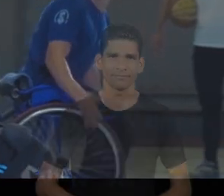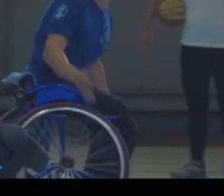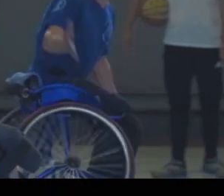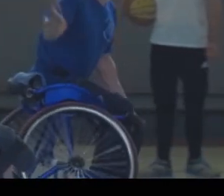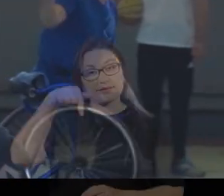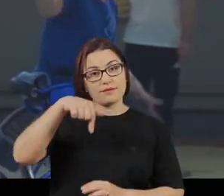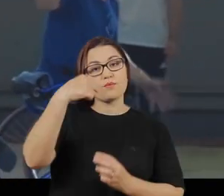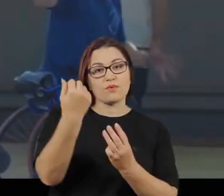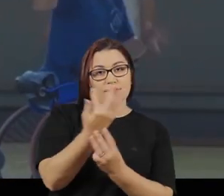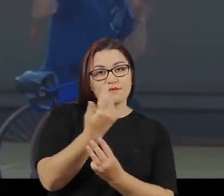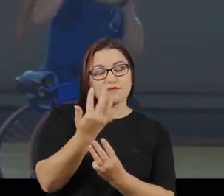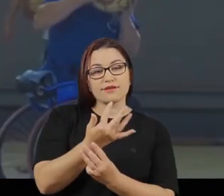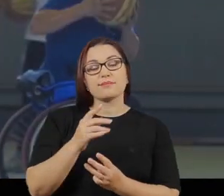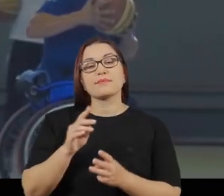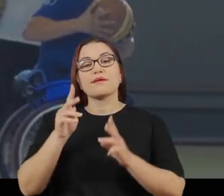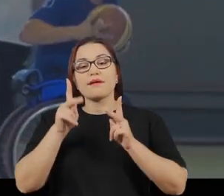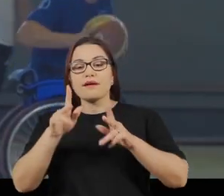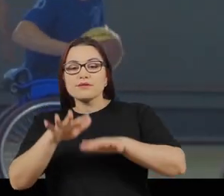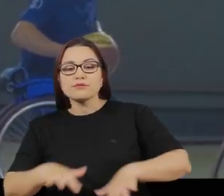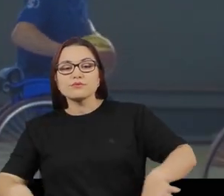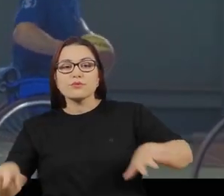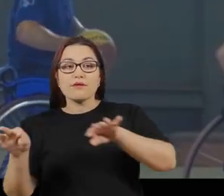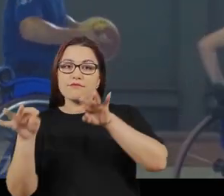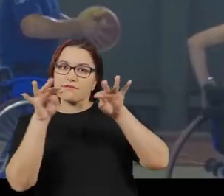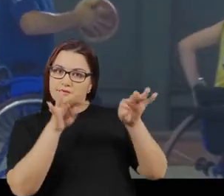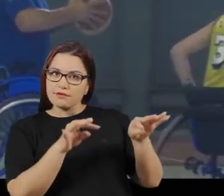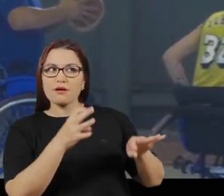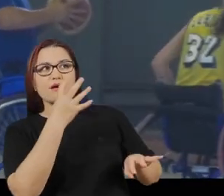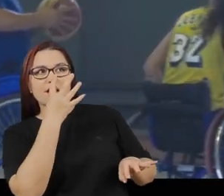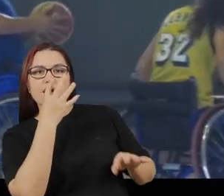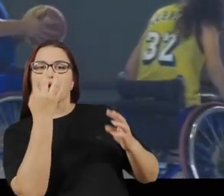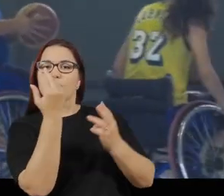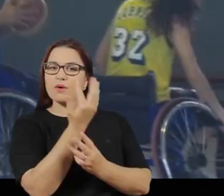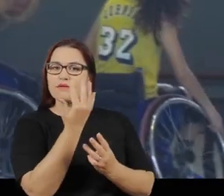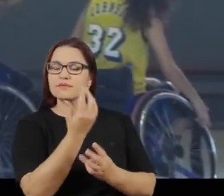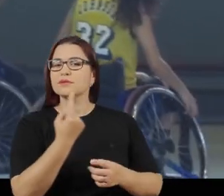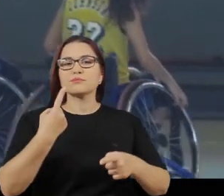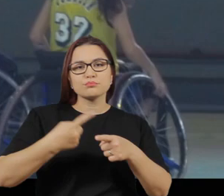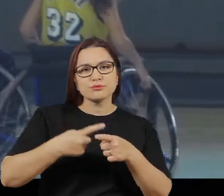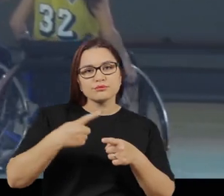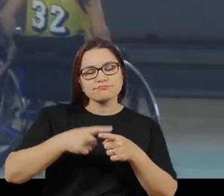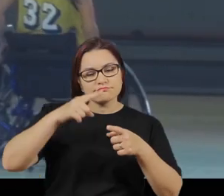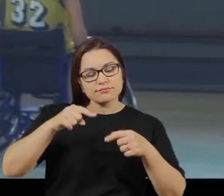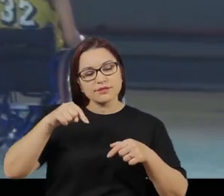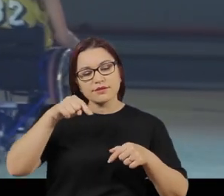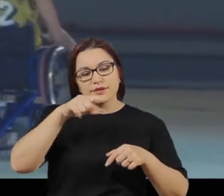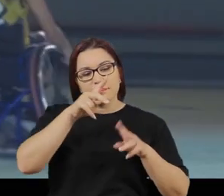Para a UFSM dá uma visibilidade muito importante, inclusive somando hoje a